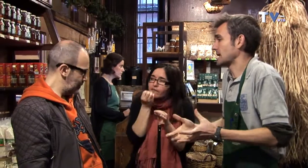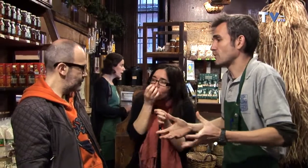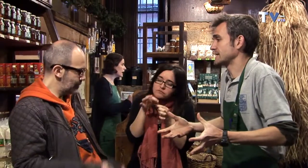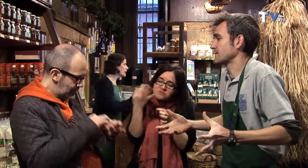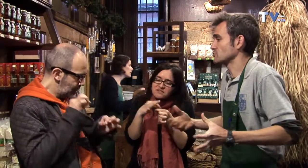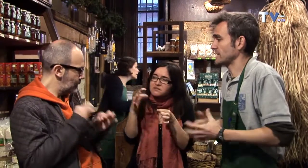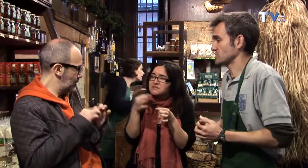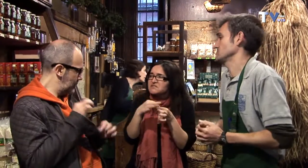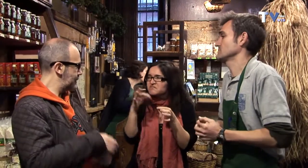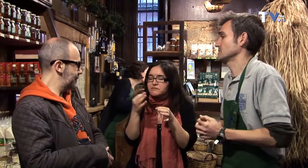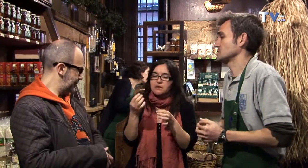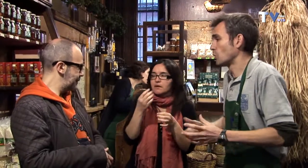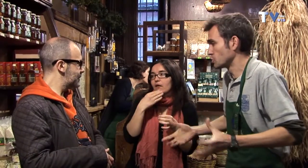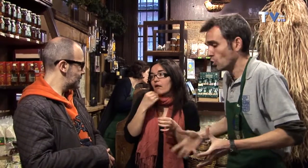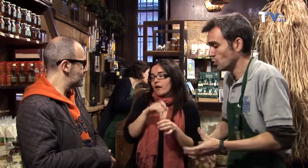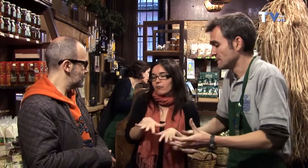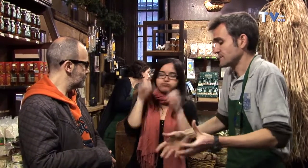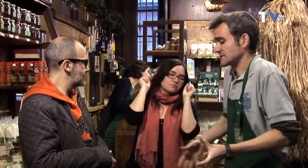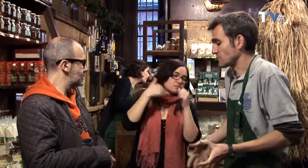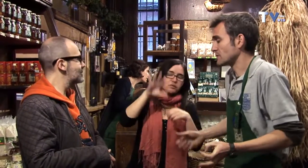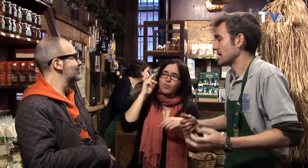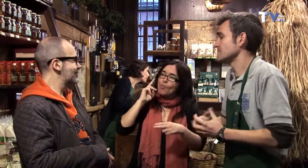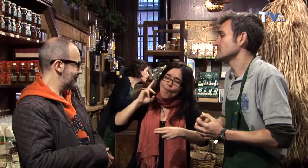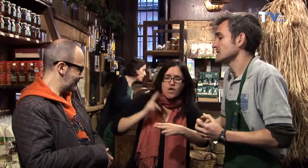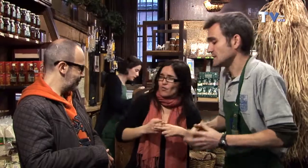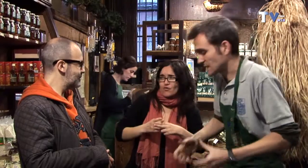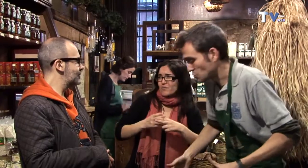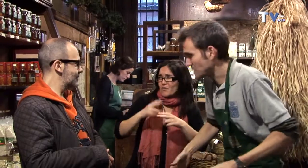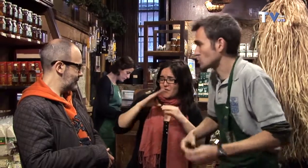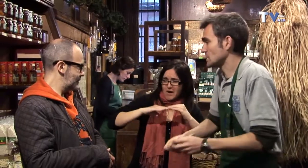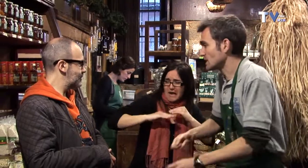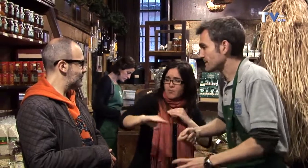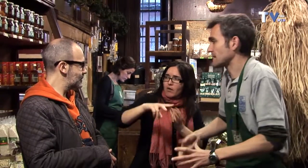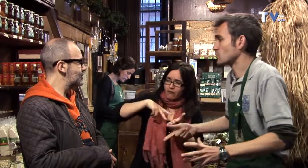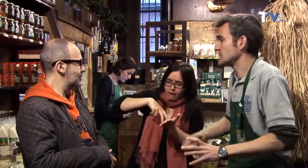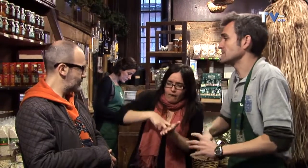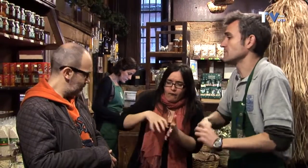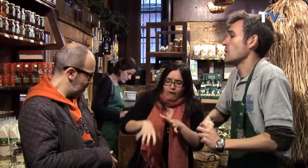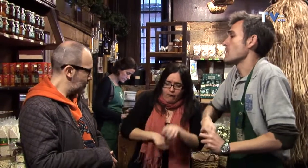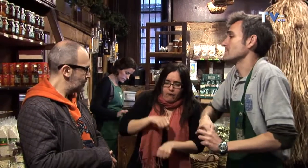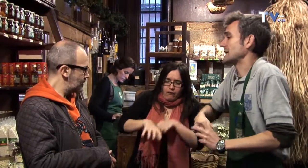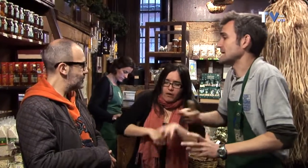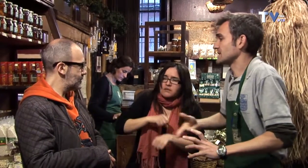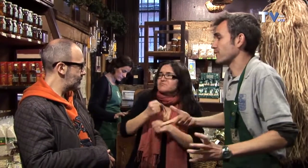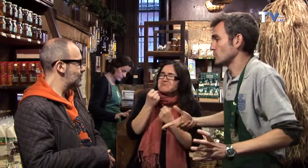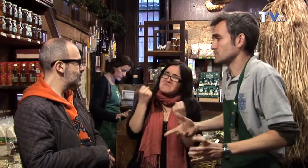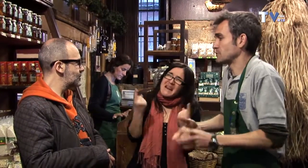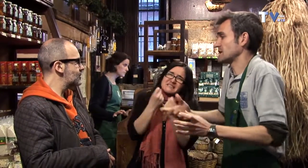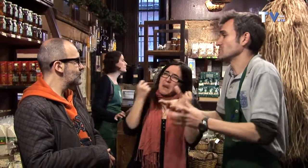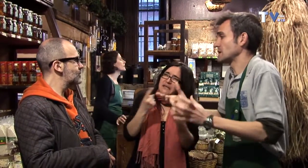En los pueblos se ponen alrededor de las mesas a triar flores, los jóvenes tirarían la toalla, es un trabajo muy duro.